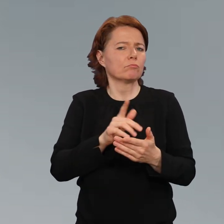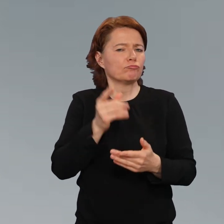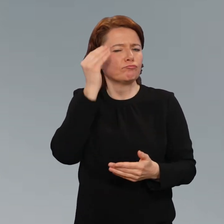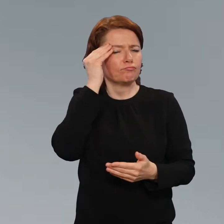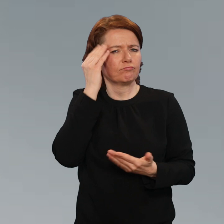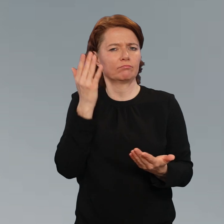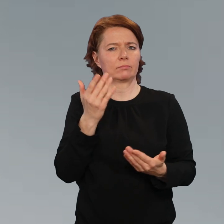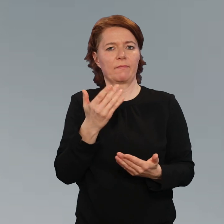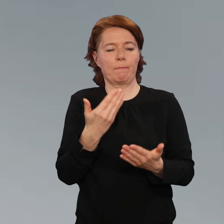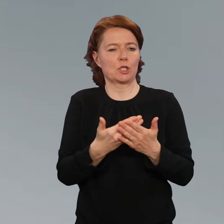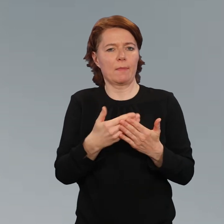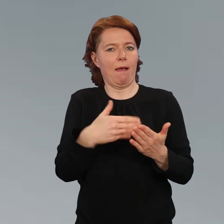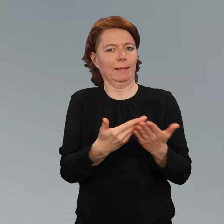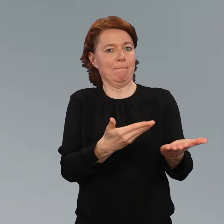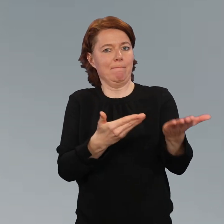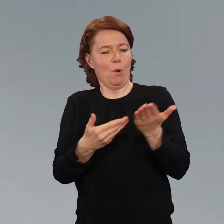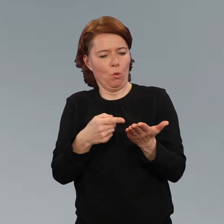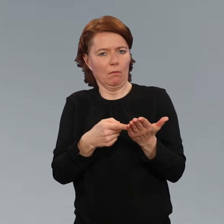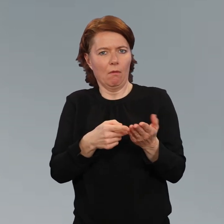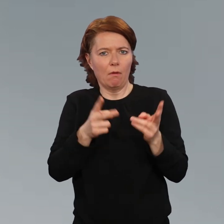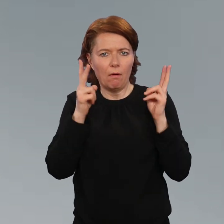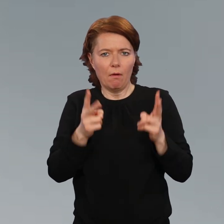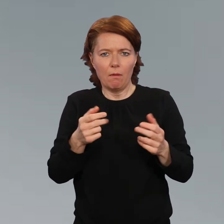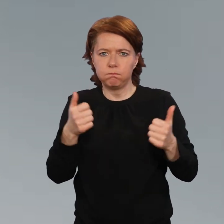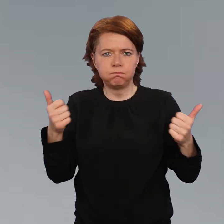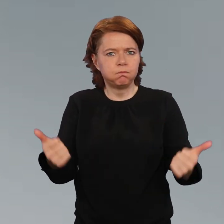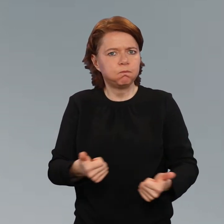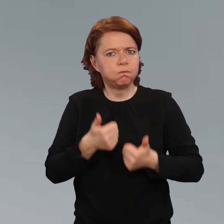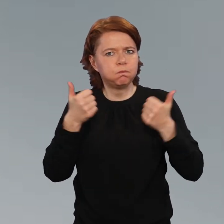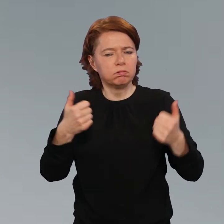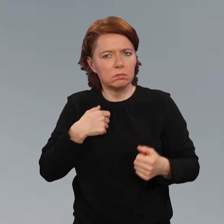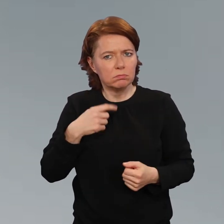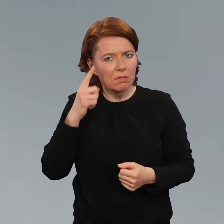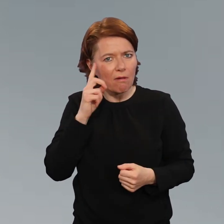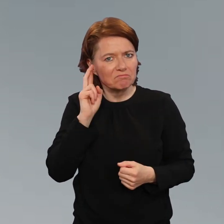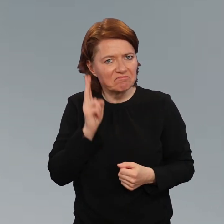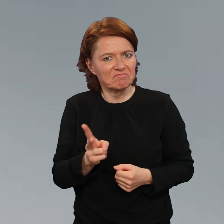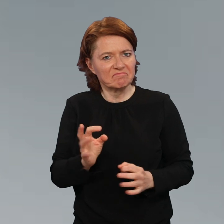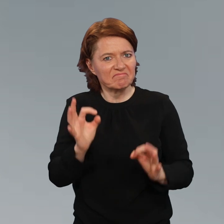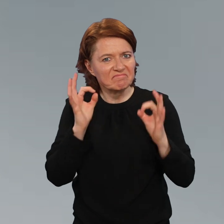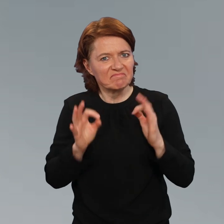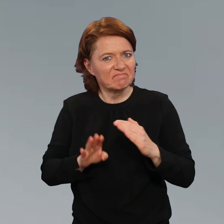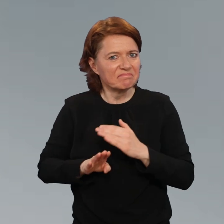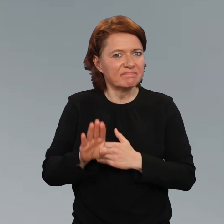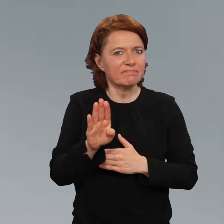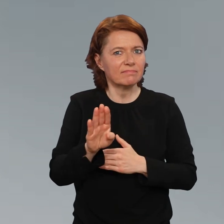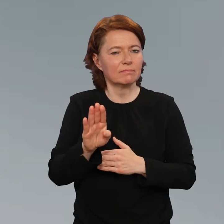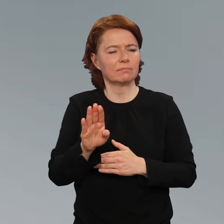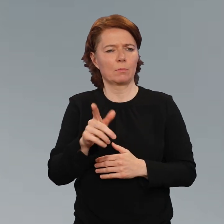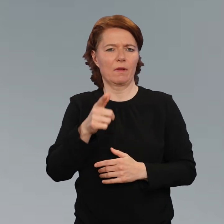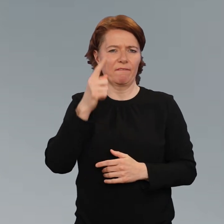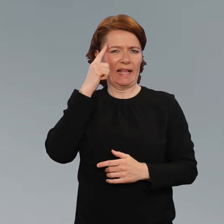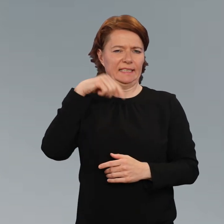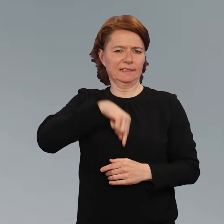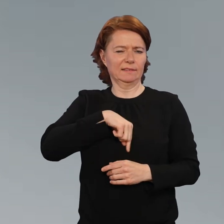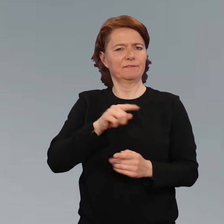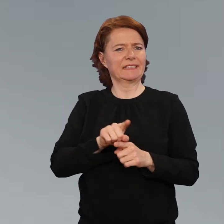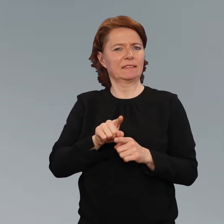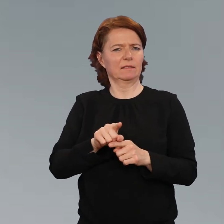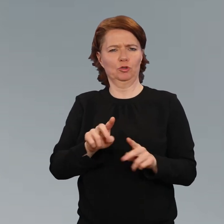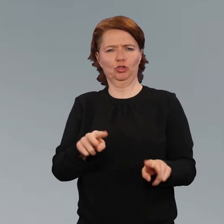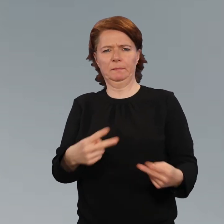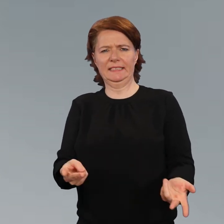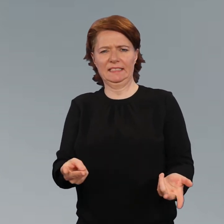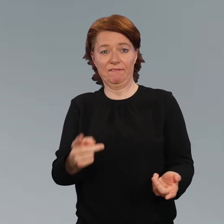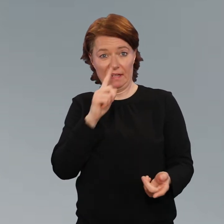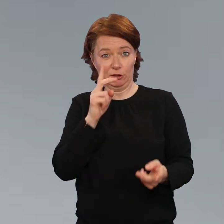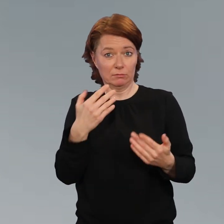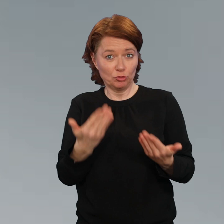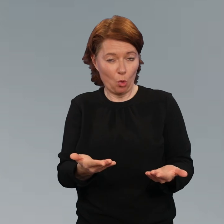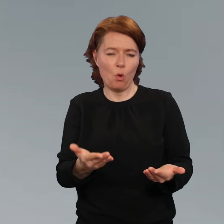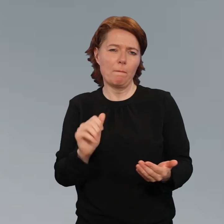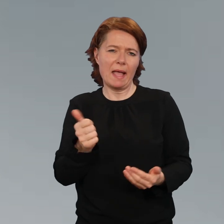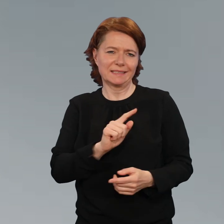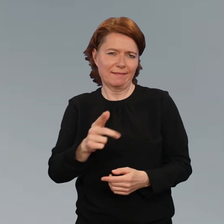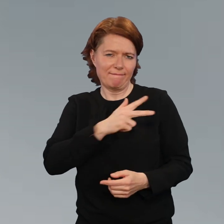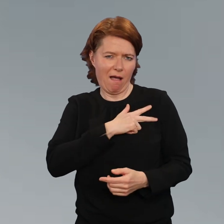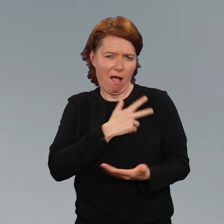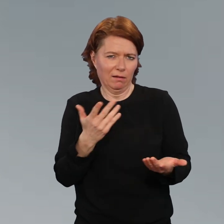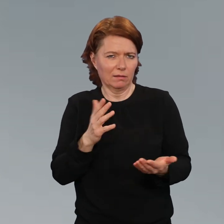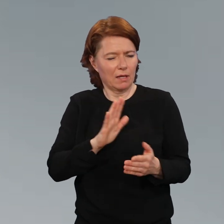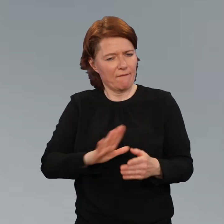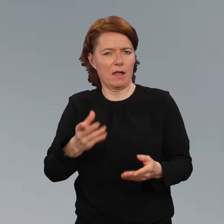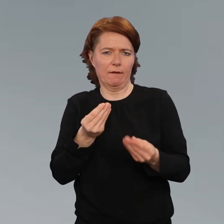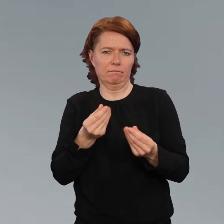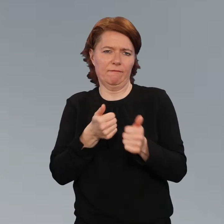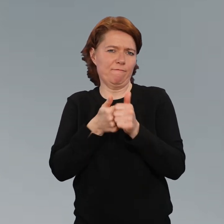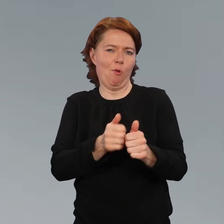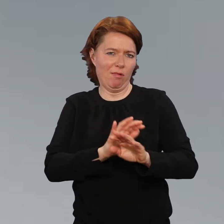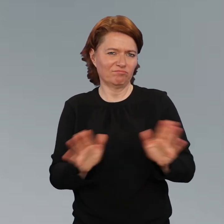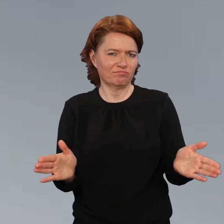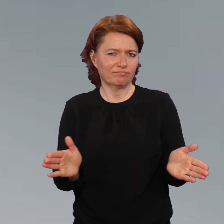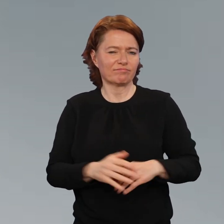Es gilt: „Wenn es zu gut klingt, um wahr zu sein, ist es meist nicht wahr!“